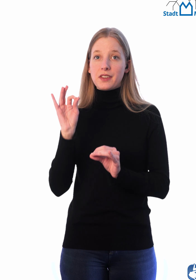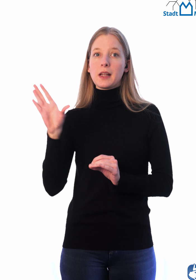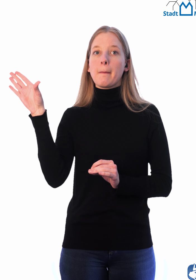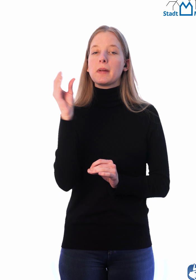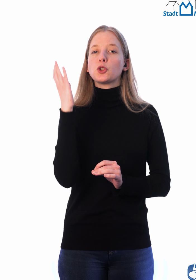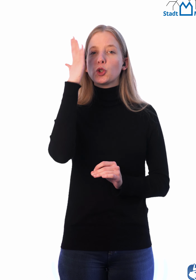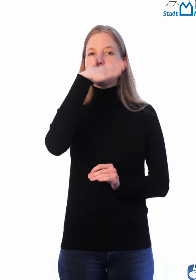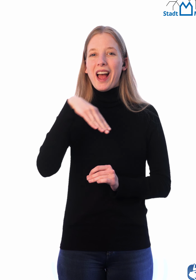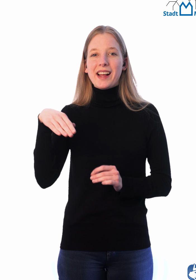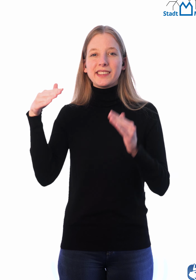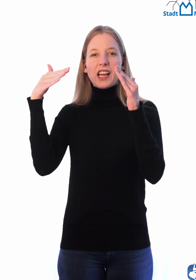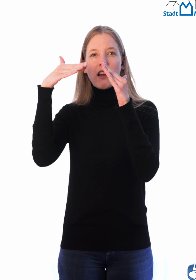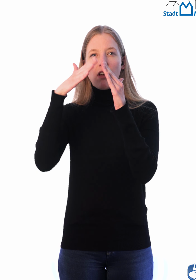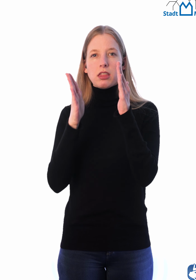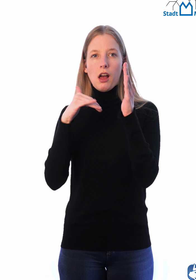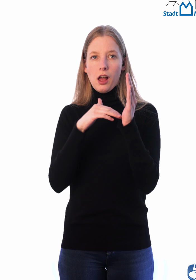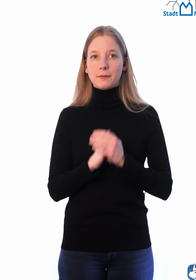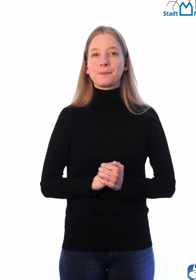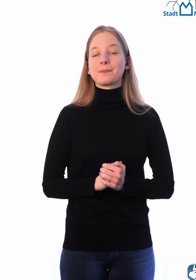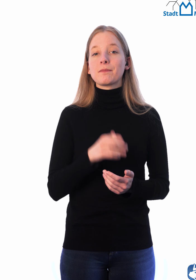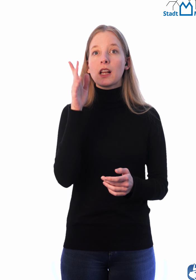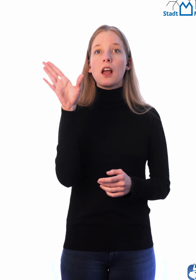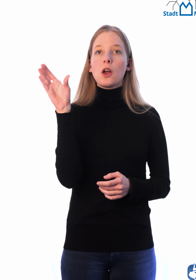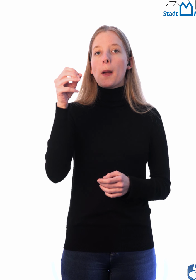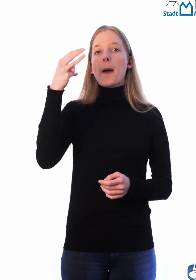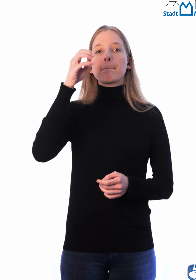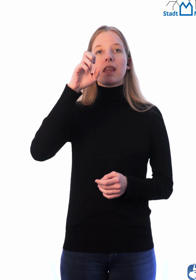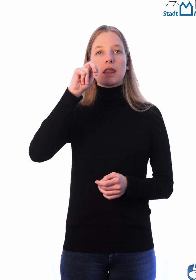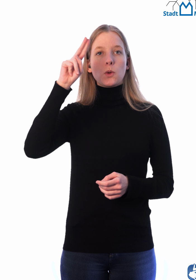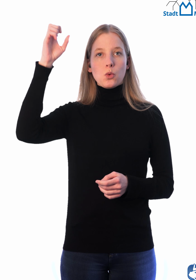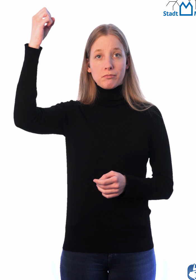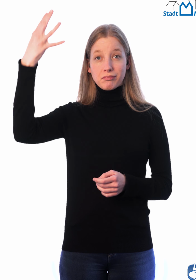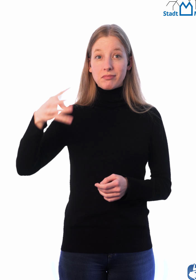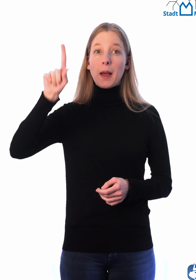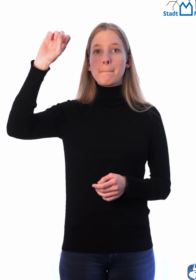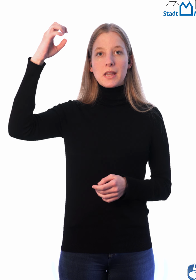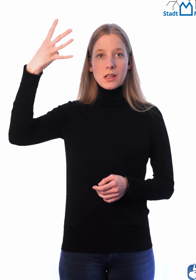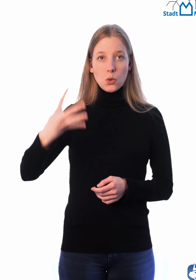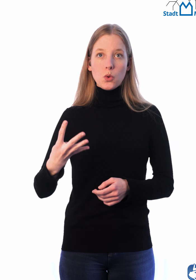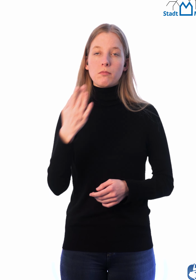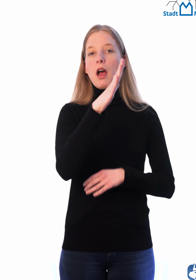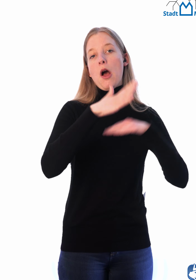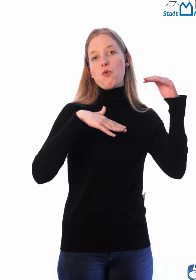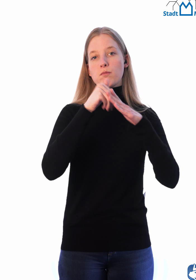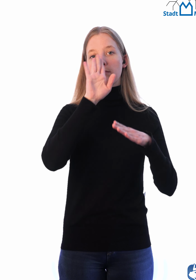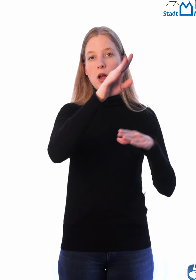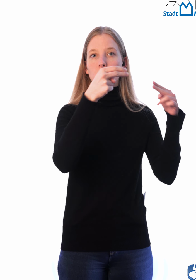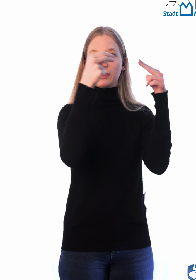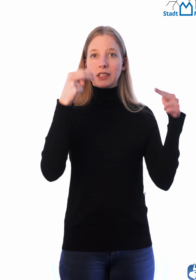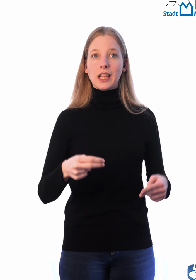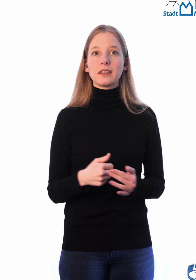In einem schwarzen Quadrat steht „Menü“. Das Menü ist der Aufbau der Website.